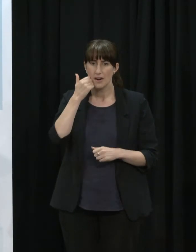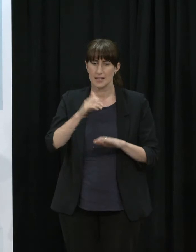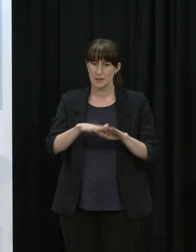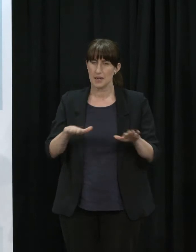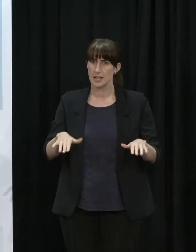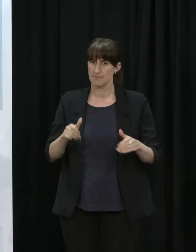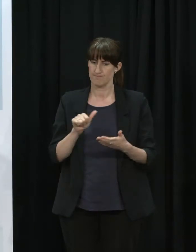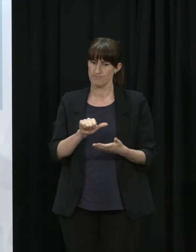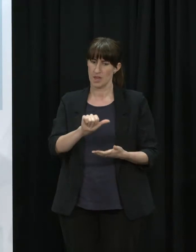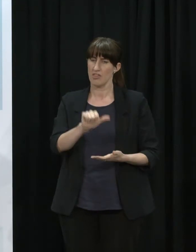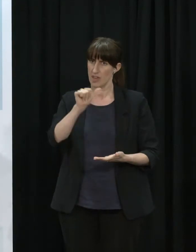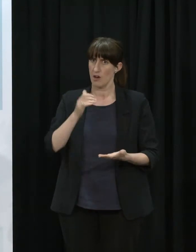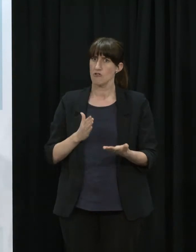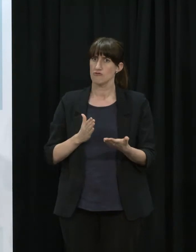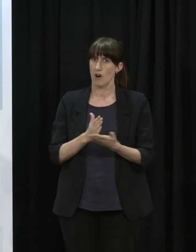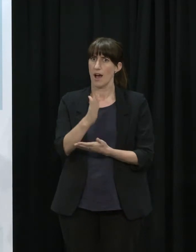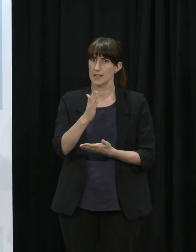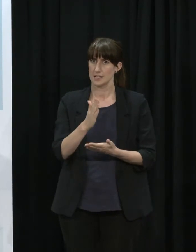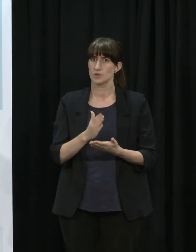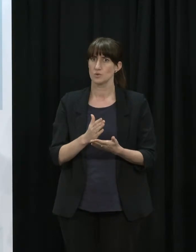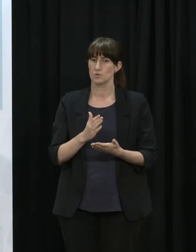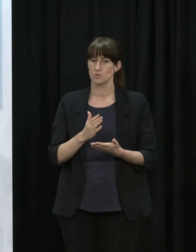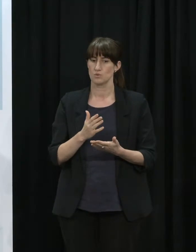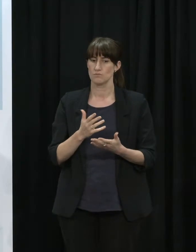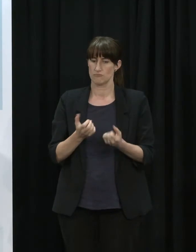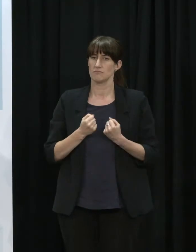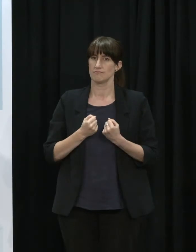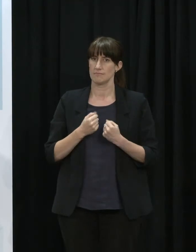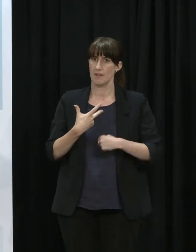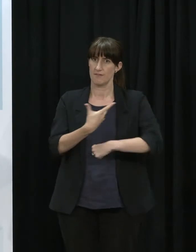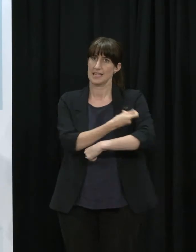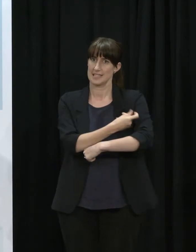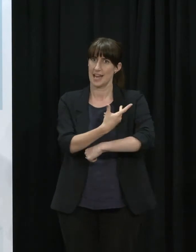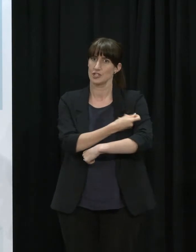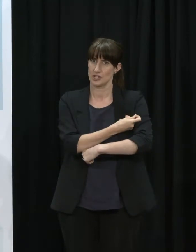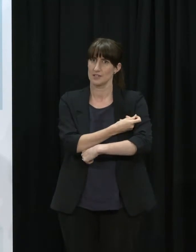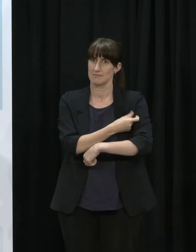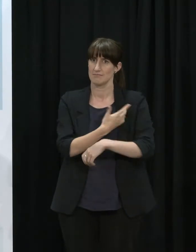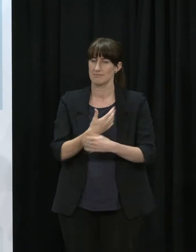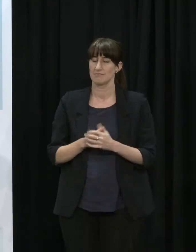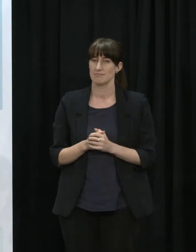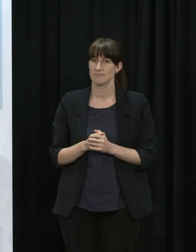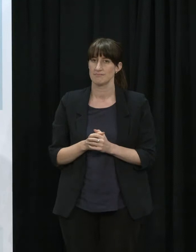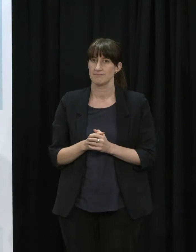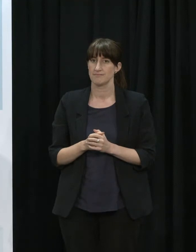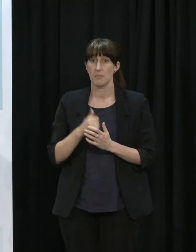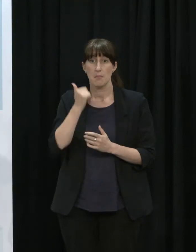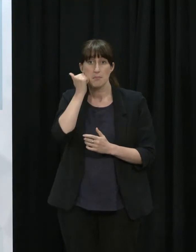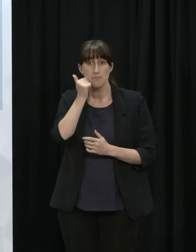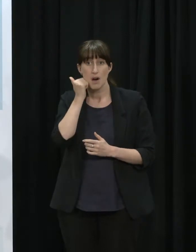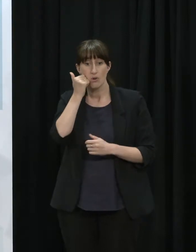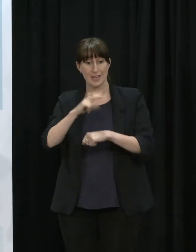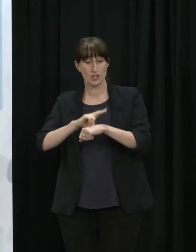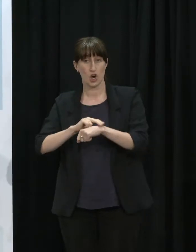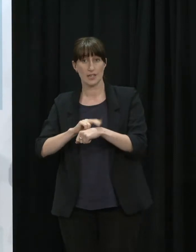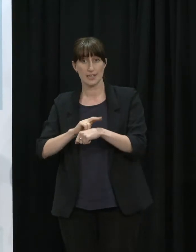tamariki Murray he tika kia